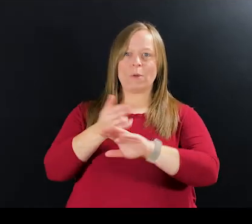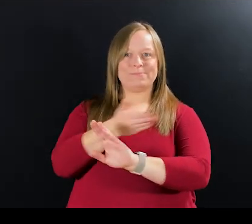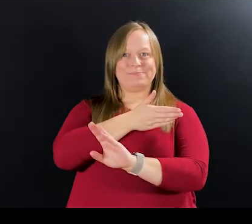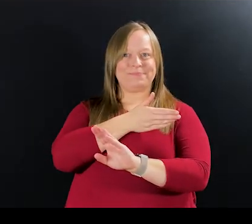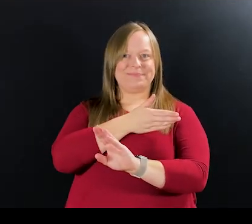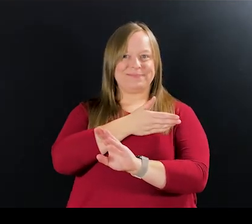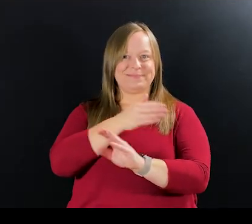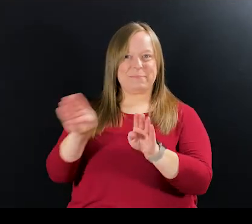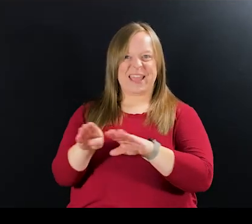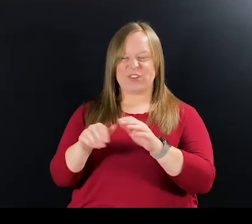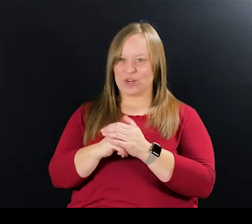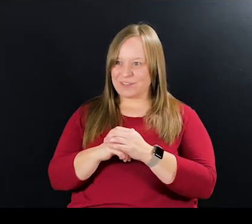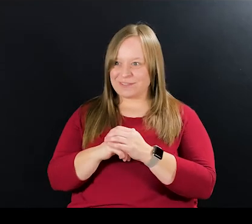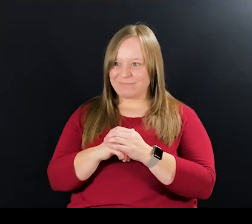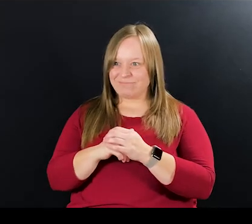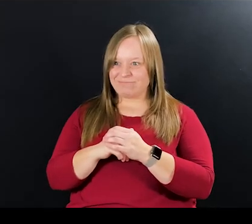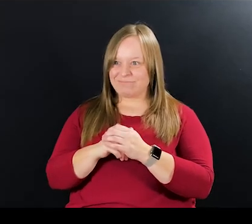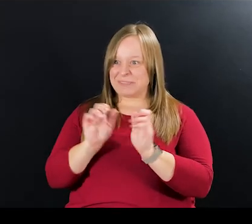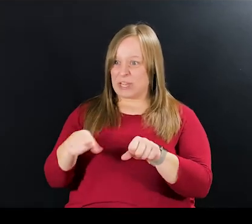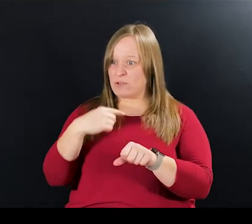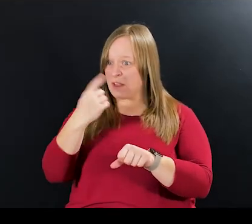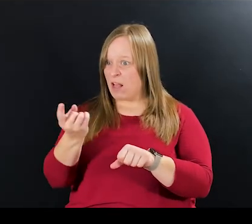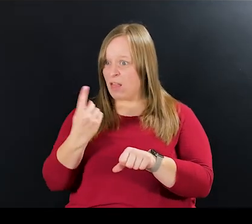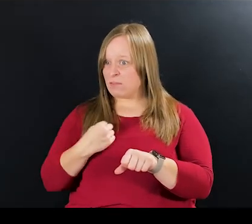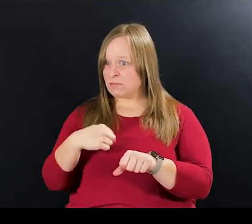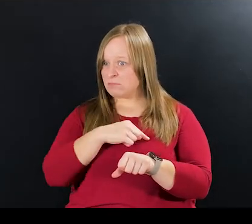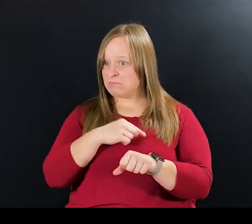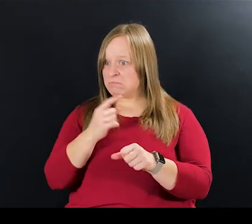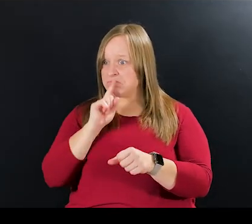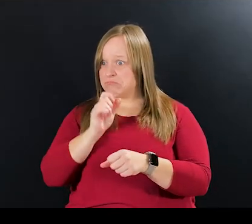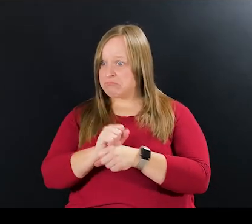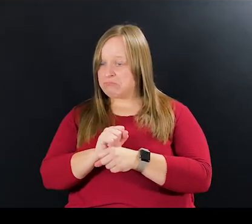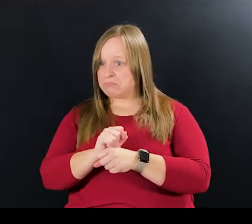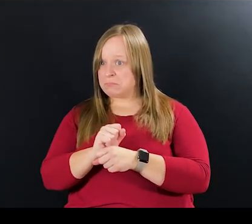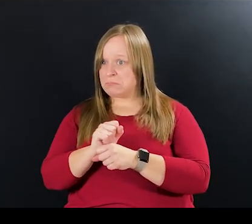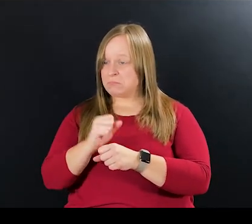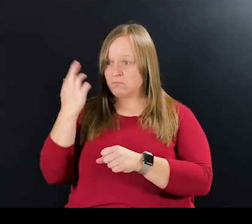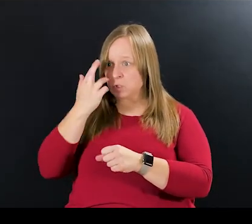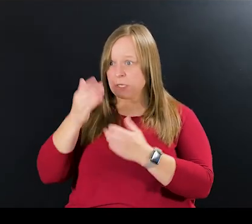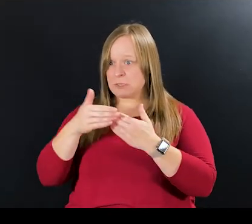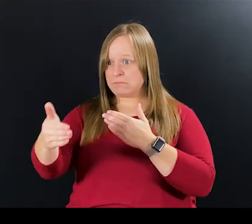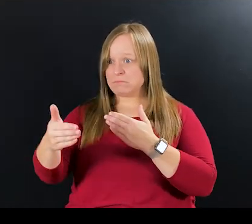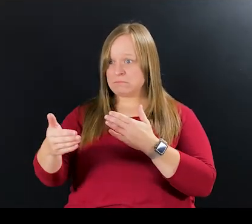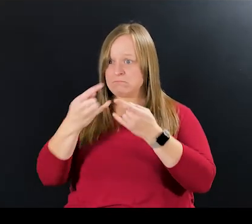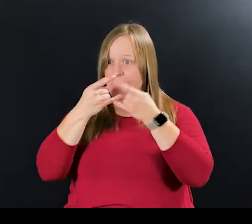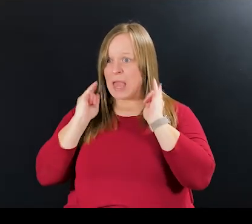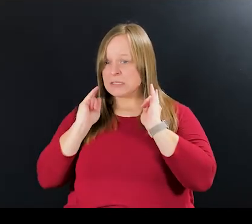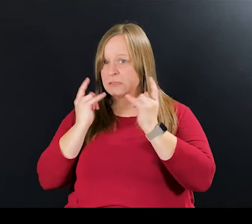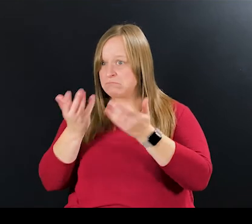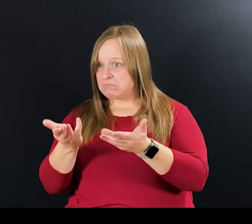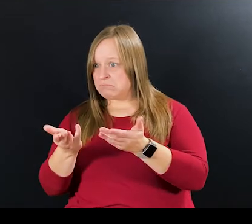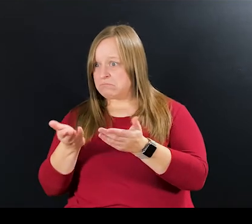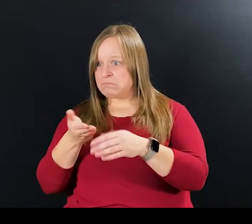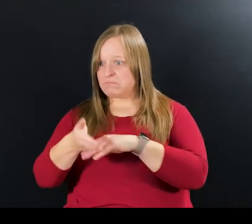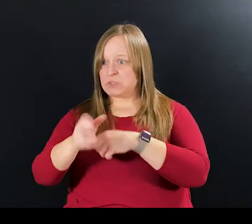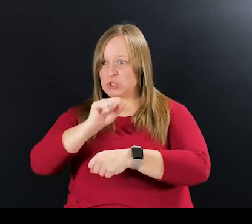pueden volver al comportamiento anterior al COVID. ¿Puedes hablarnos sobre esto? ¿Cuál es la realidad sobre el uso continuo de mascarillas